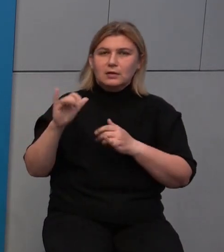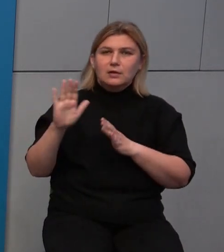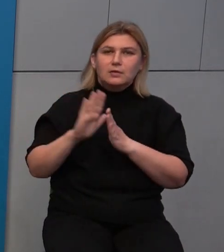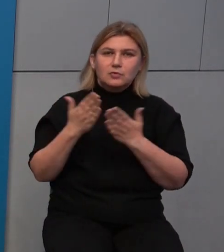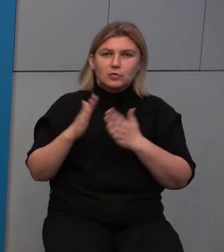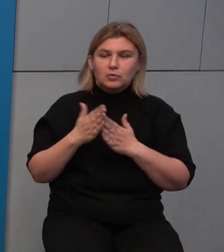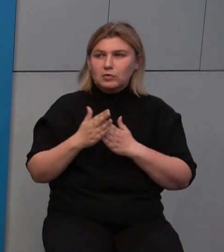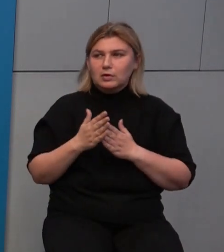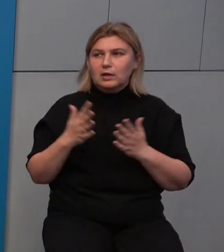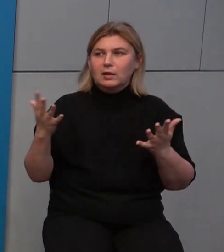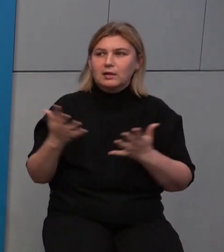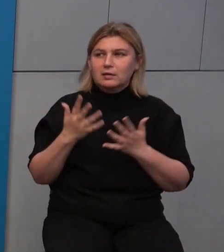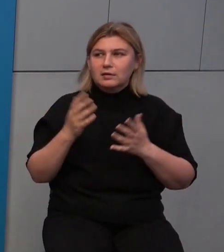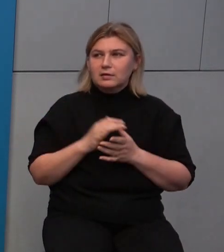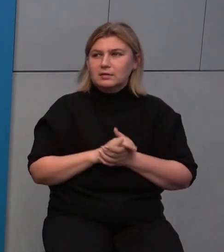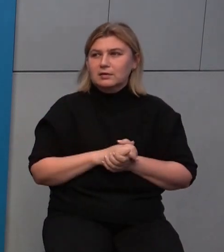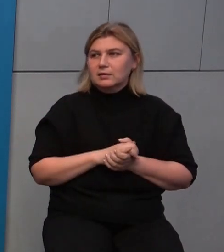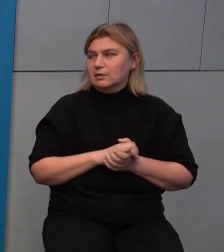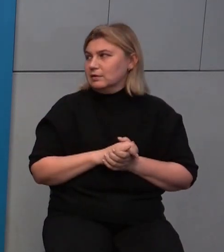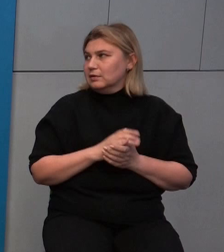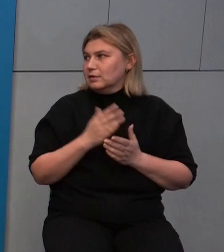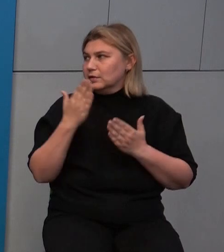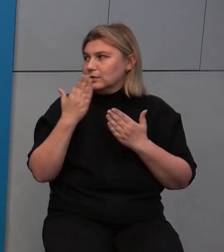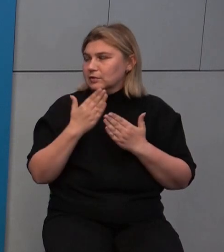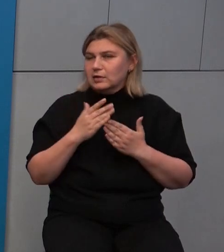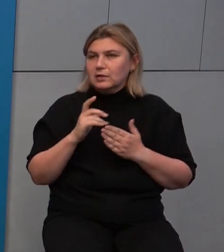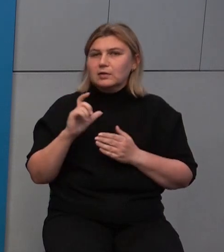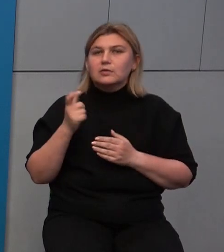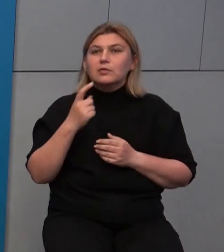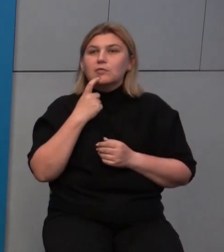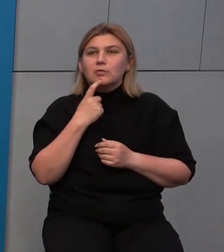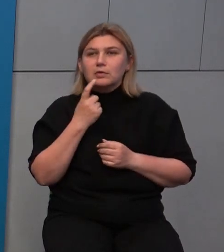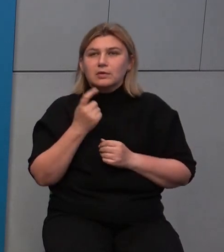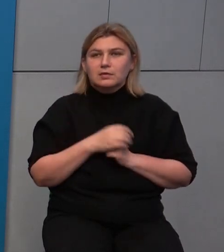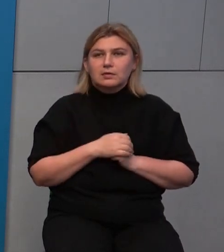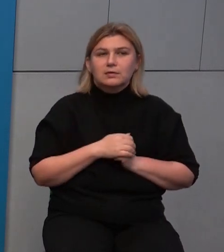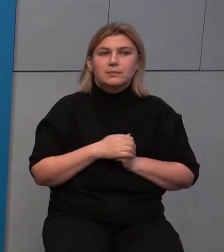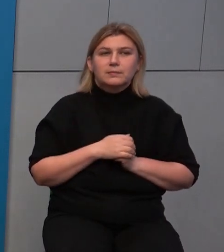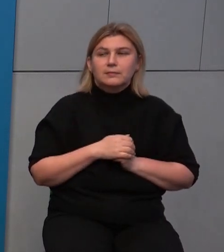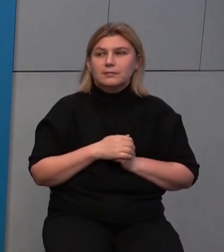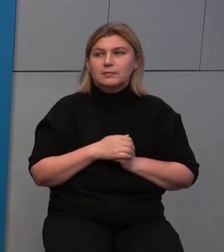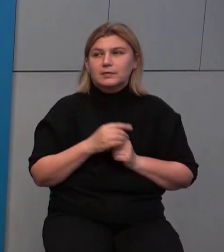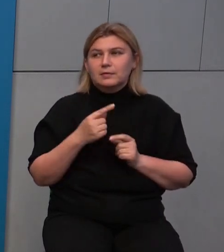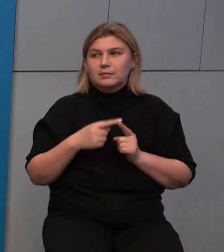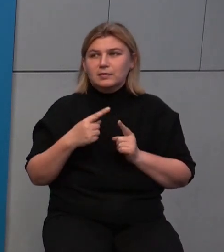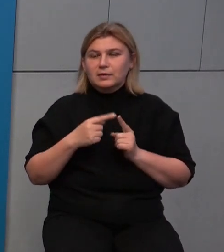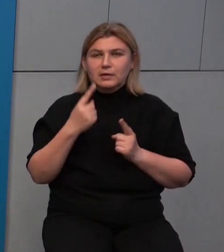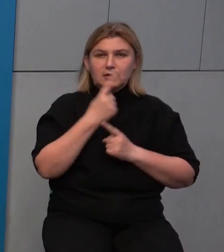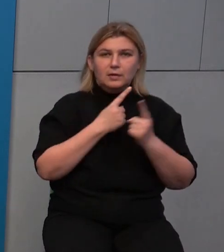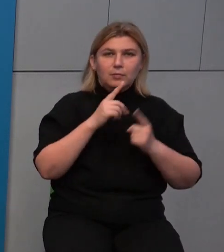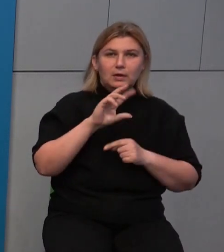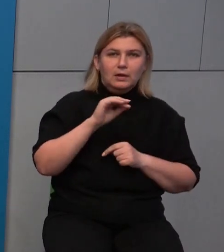coś lżejszego czy pani czyta, co to jest ewentualnie, żeby troszeczkę nie myśleć tylko o Lemie.